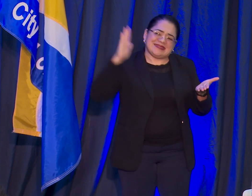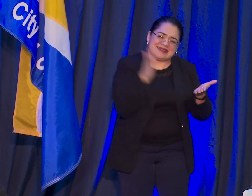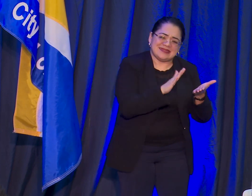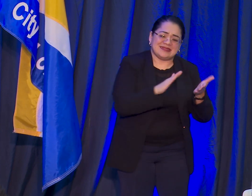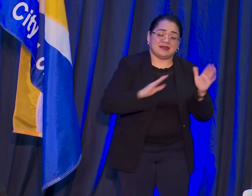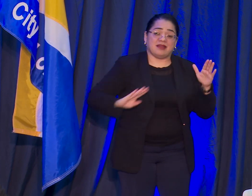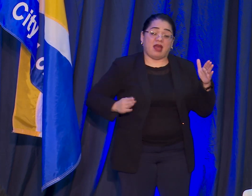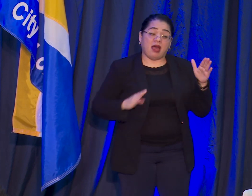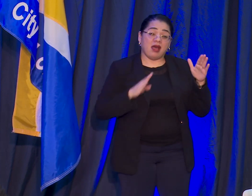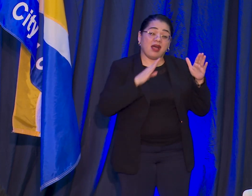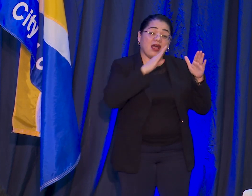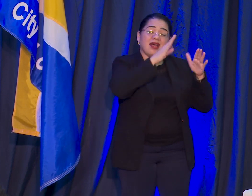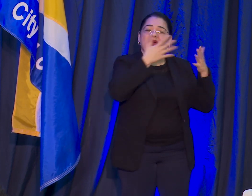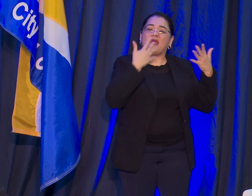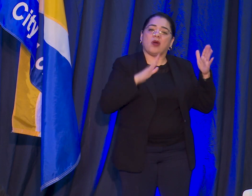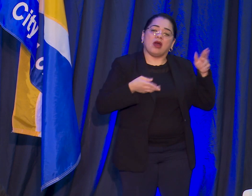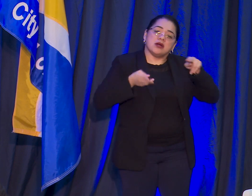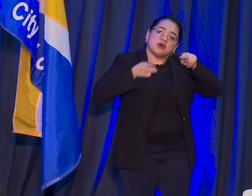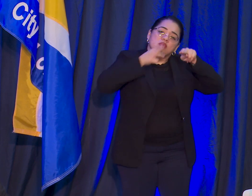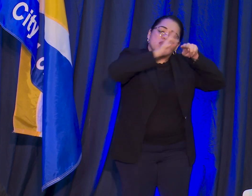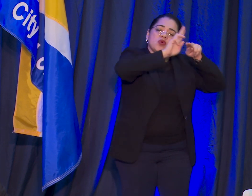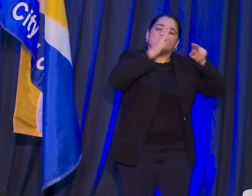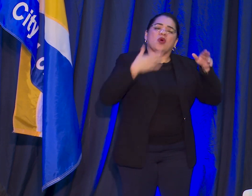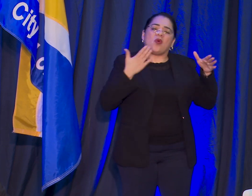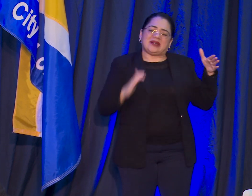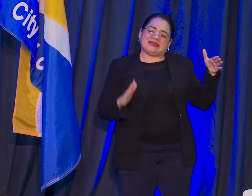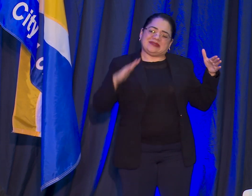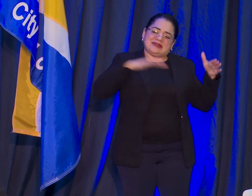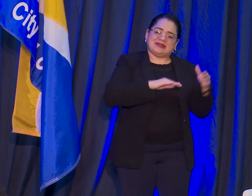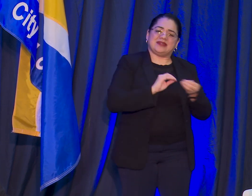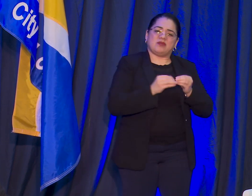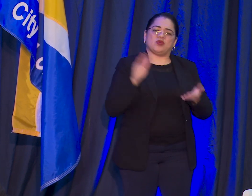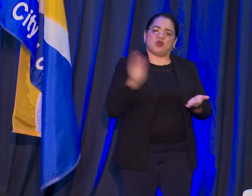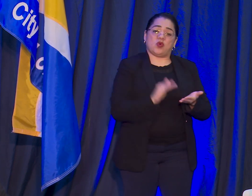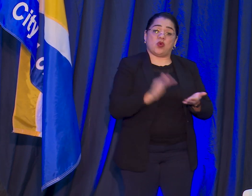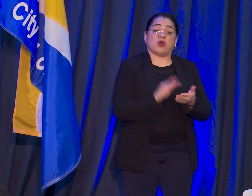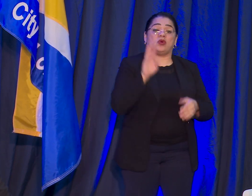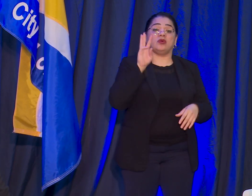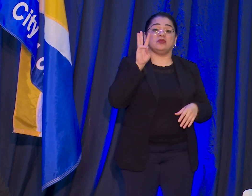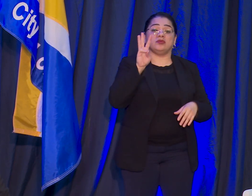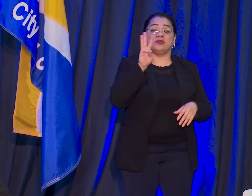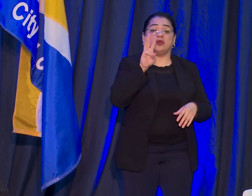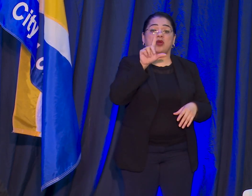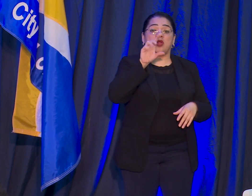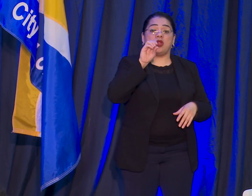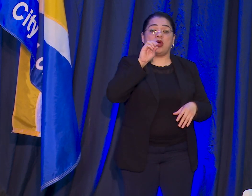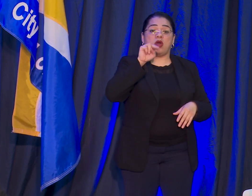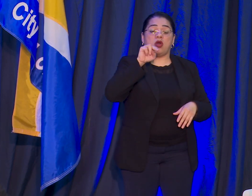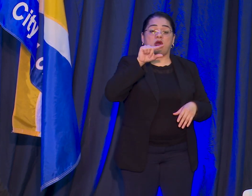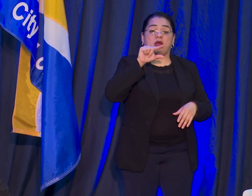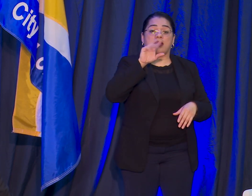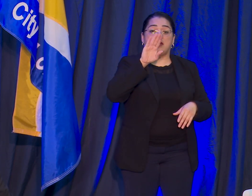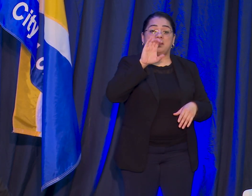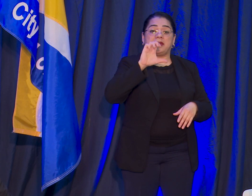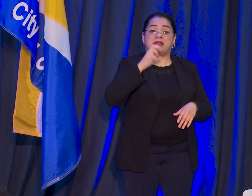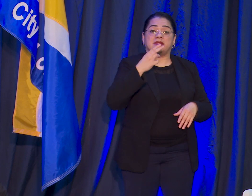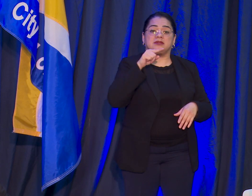in esta página web WWN to Long Beach Punto gov diagonal covert via seen wavin